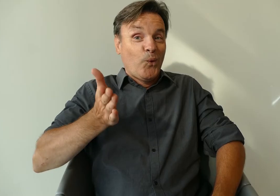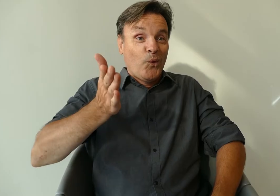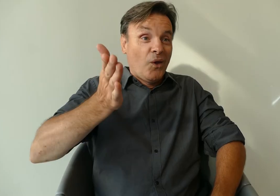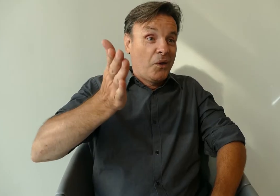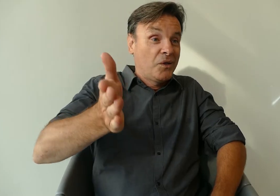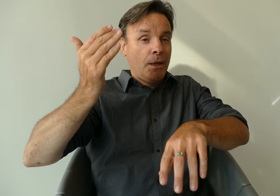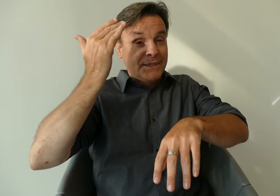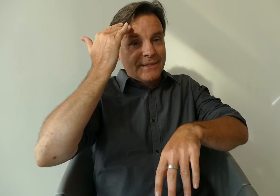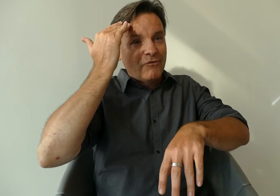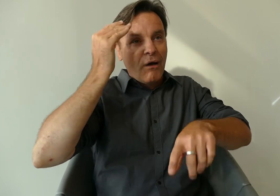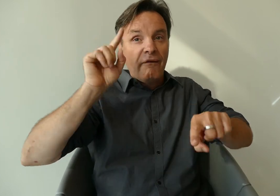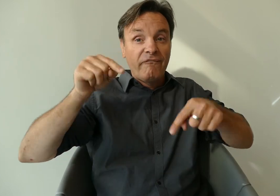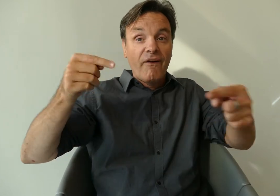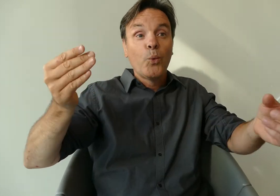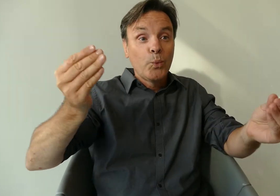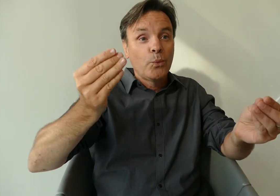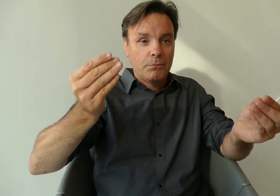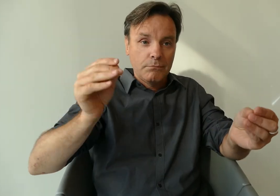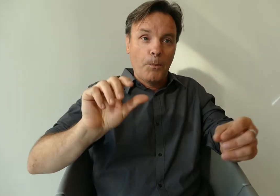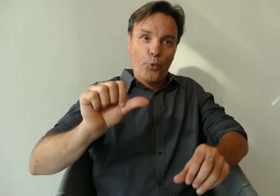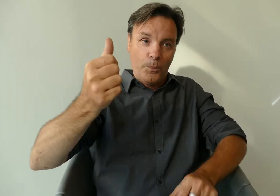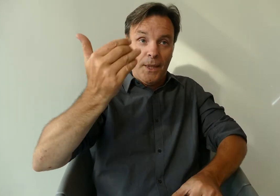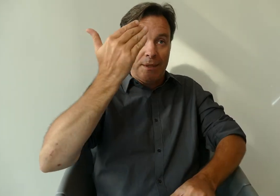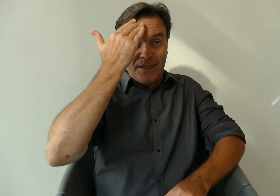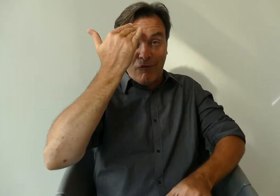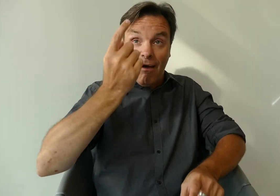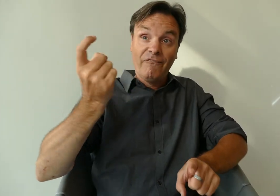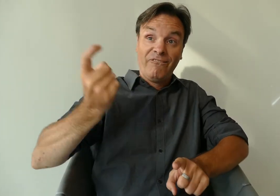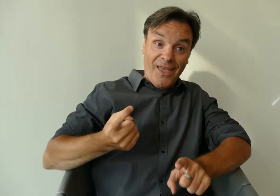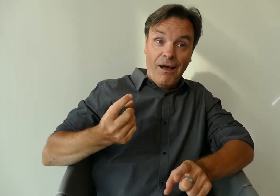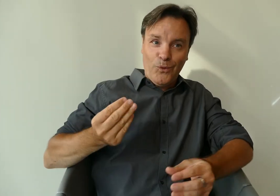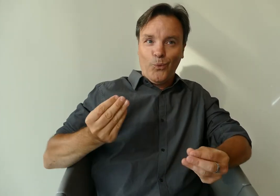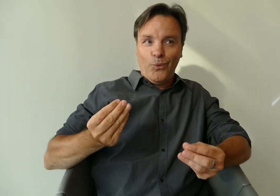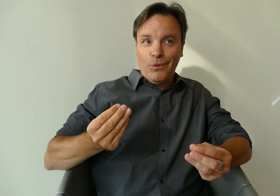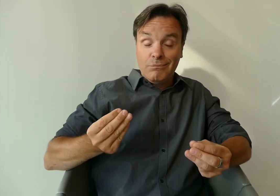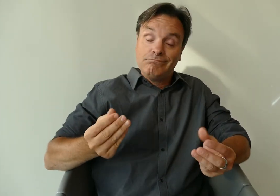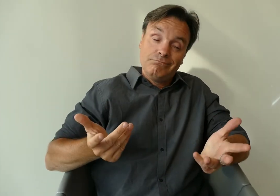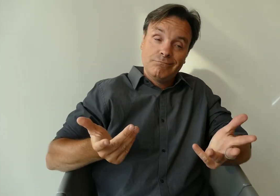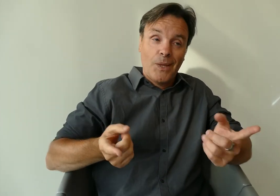Futur Pour savoir où l'on va, il faut d'abord savoir d'où nous venons.